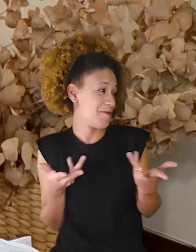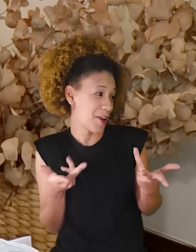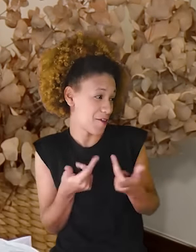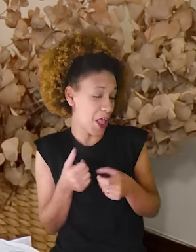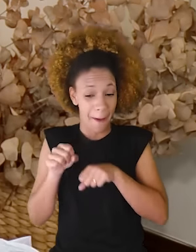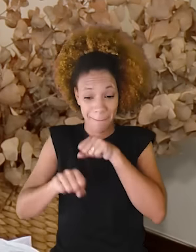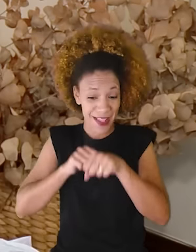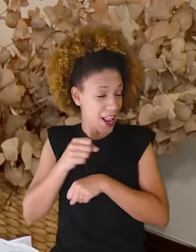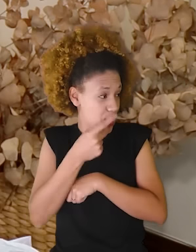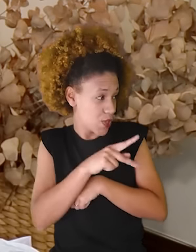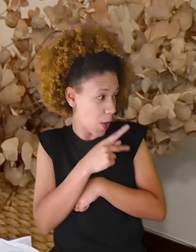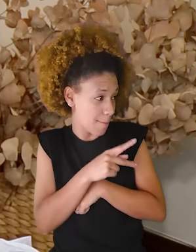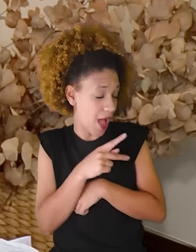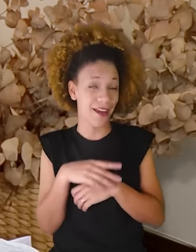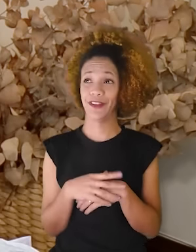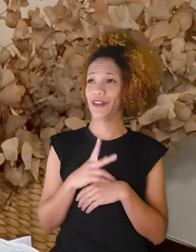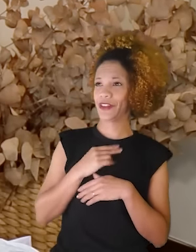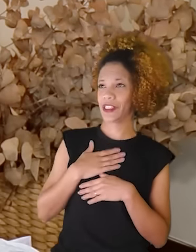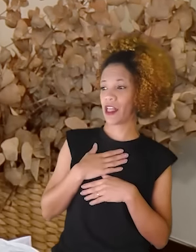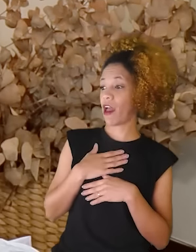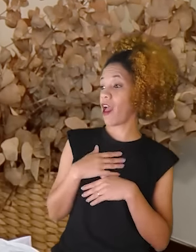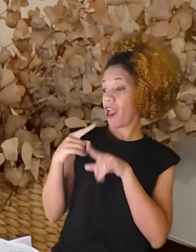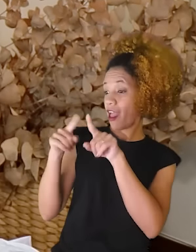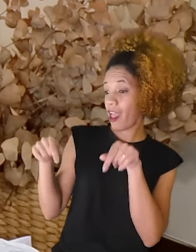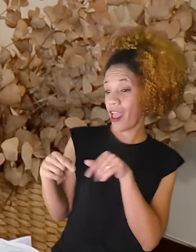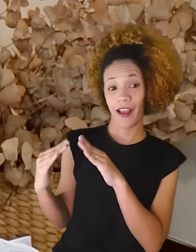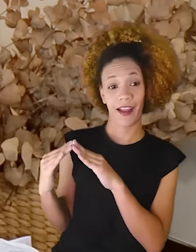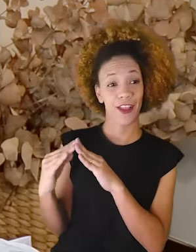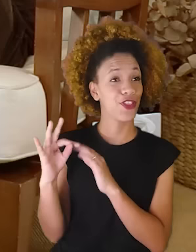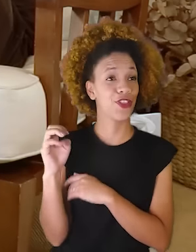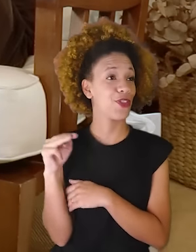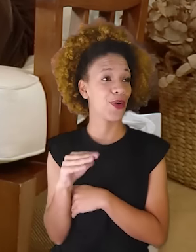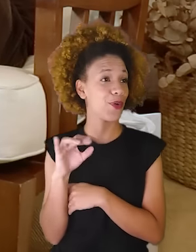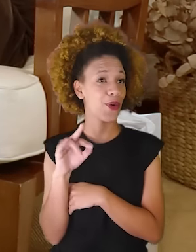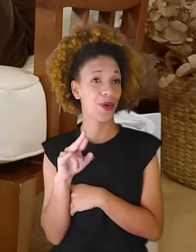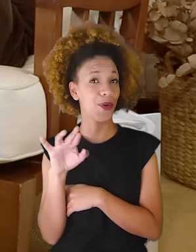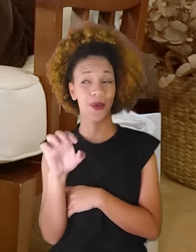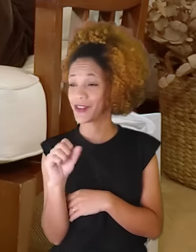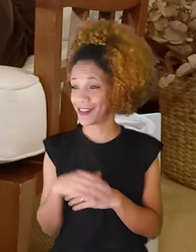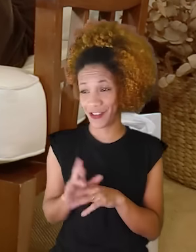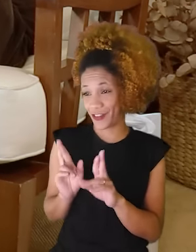a bicicleta do teu pai é tipo assim é a casa do Tom Cruz é exatamente É icônica né faz um